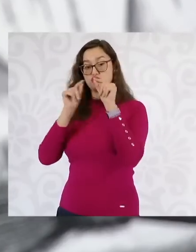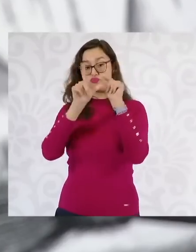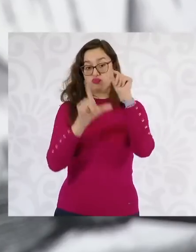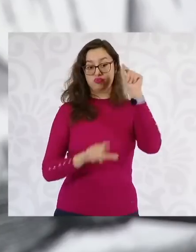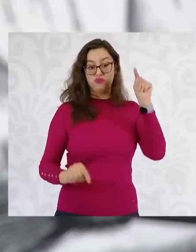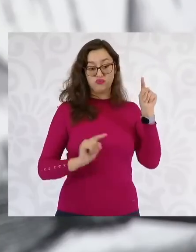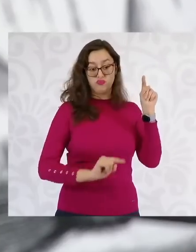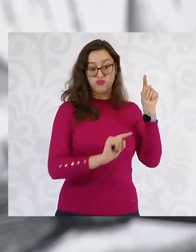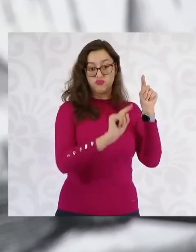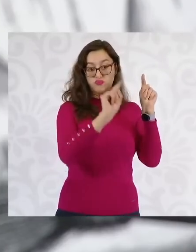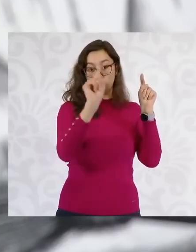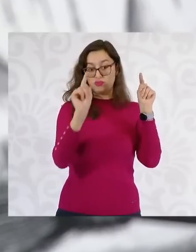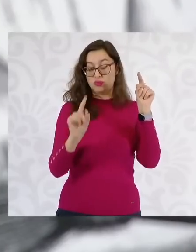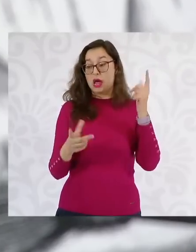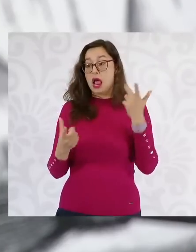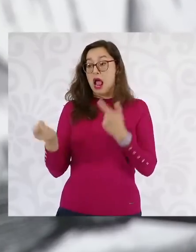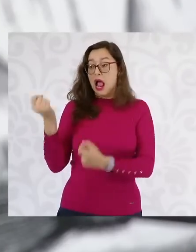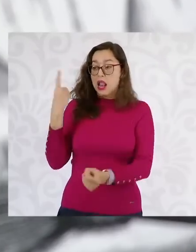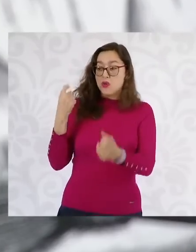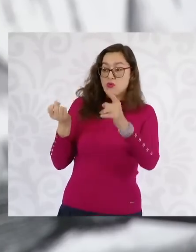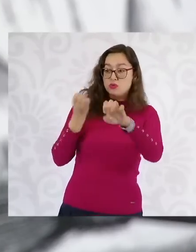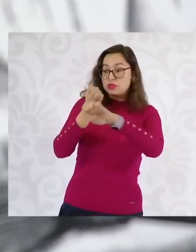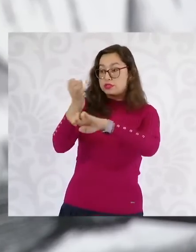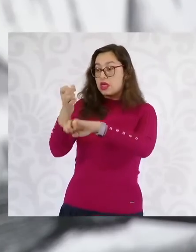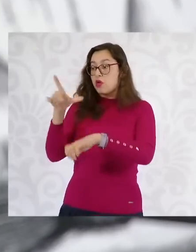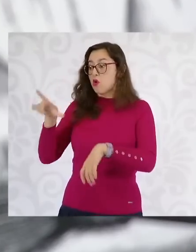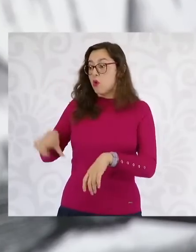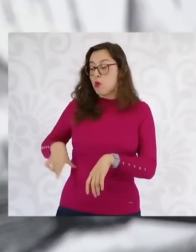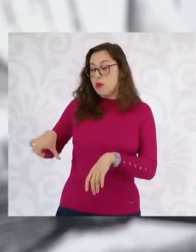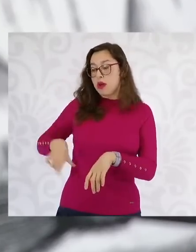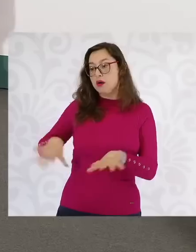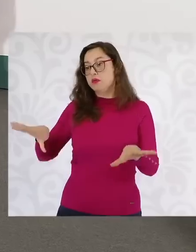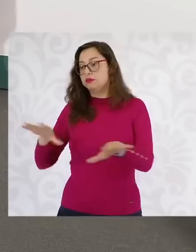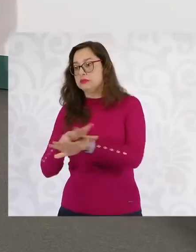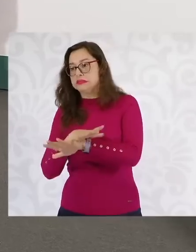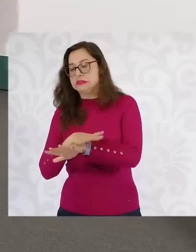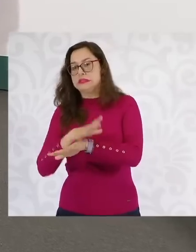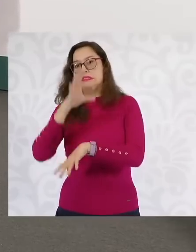fue justo el cambio de Gobierno ya no nos dio tiempo de reunirnos con el nuevo equipo porque